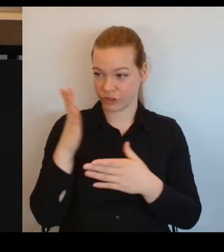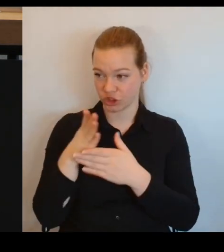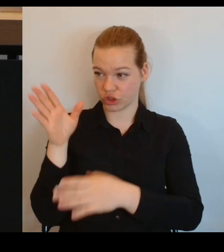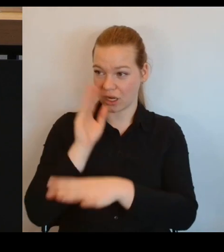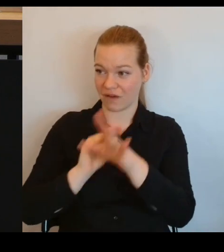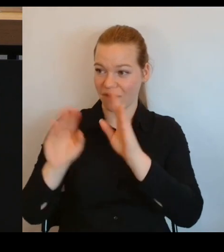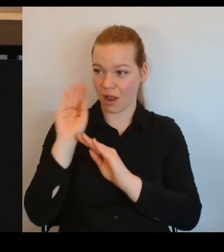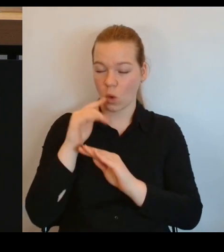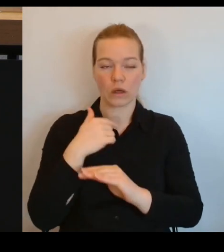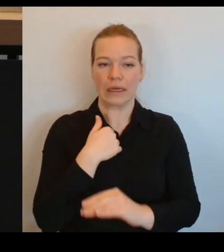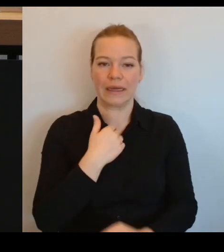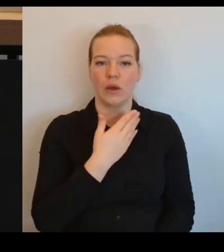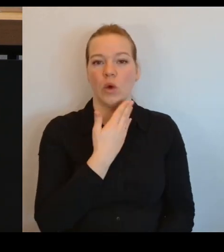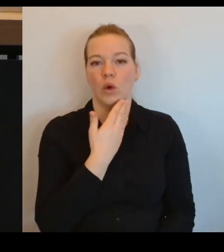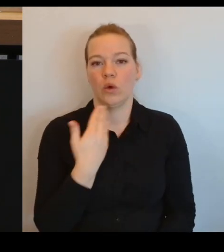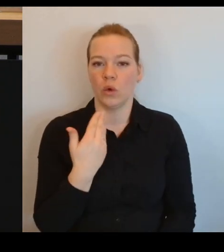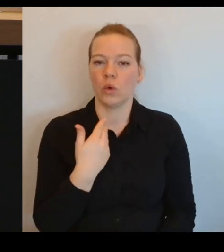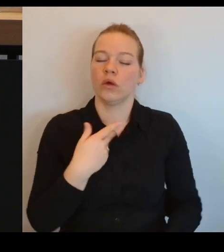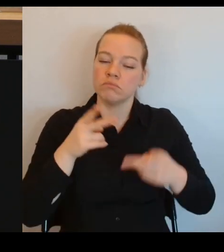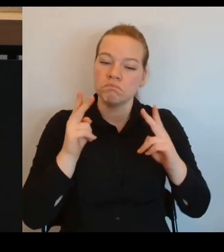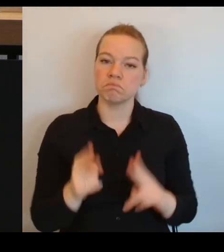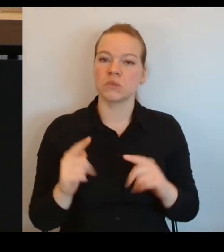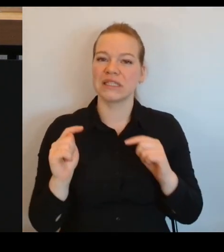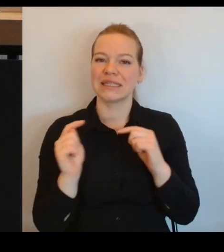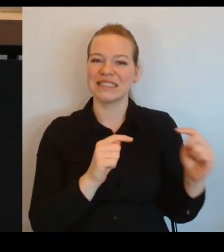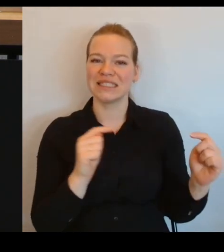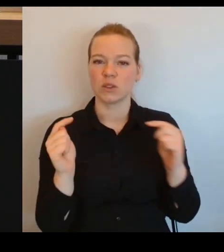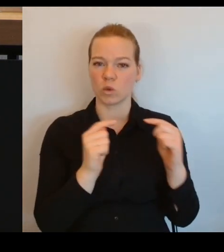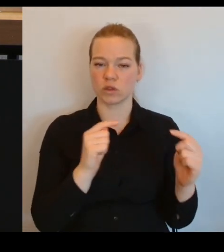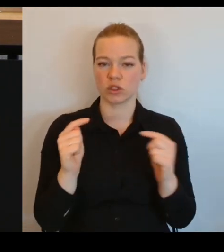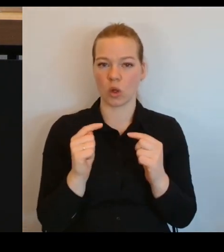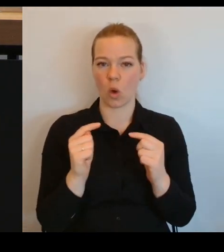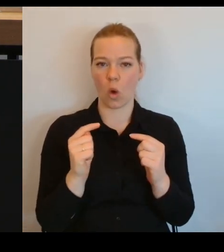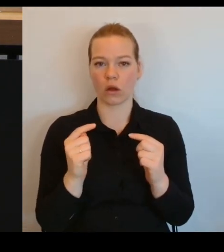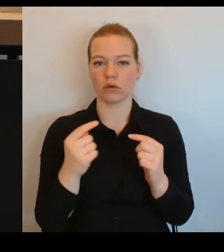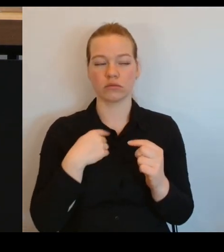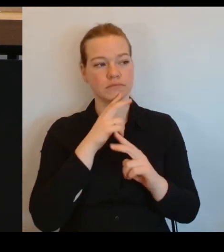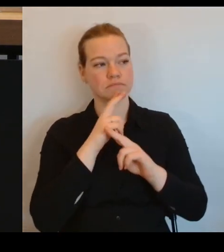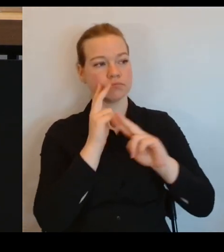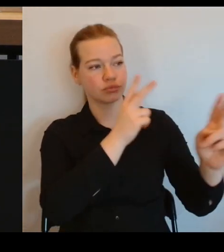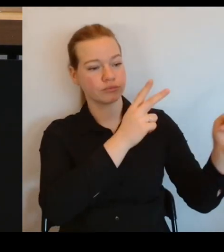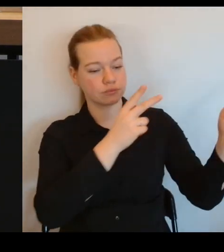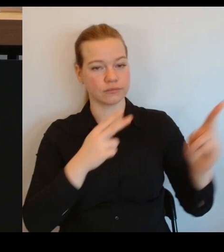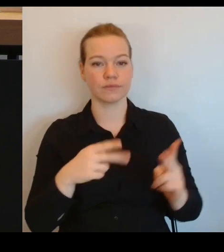haben Gutachter bestellt und eingeladen und wir haben die Konsequenzen daraus gezogen. Und das werden wir auch weiterhin machen.